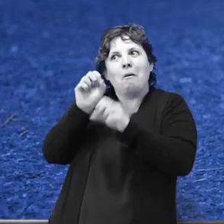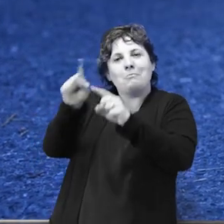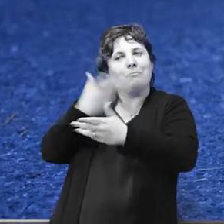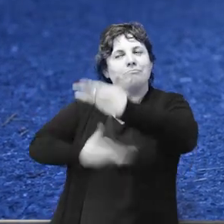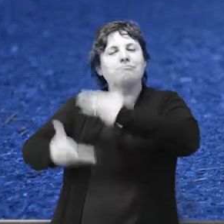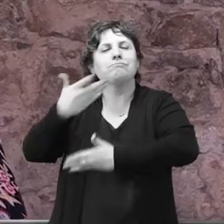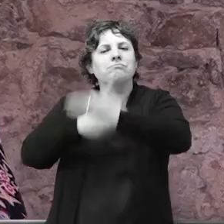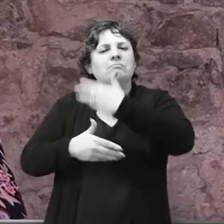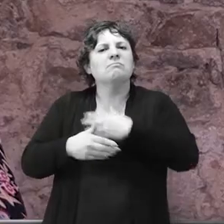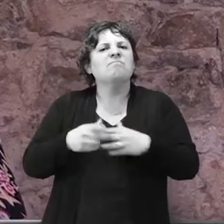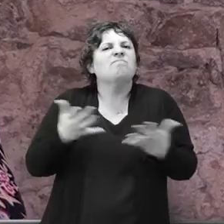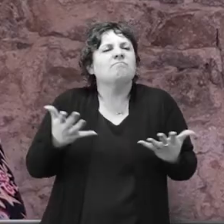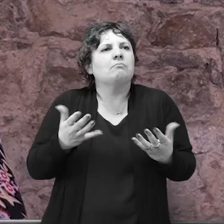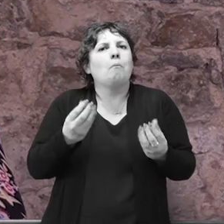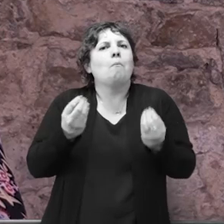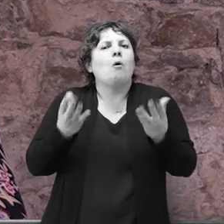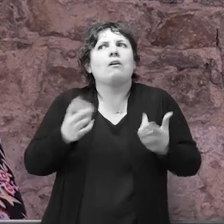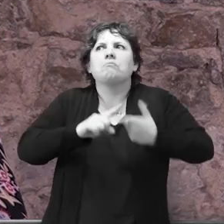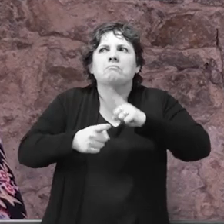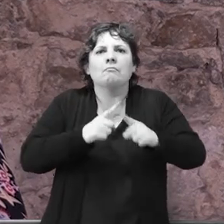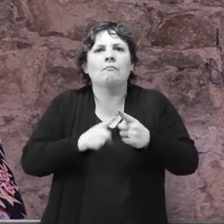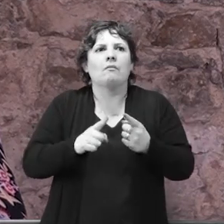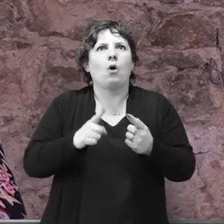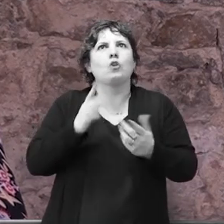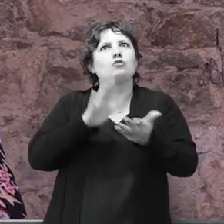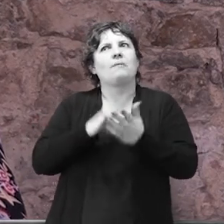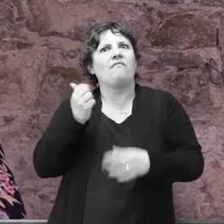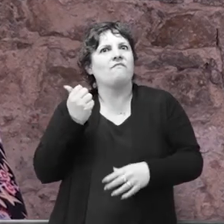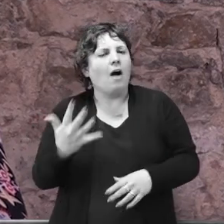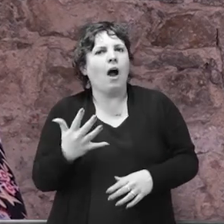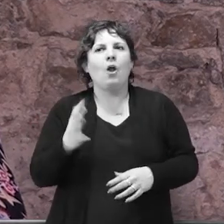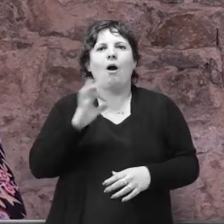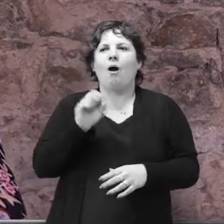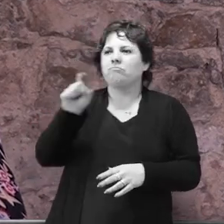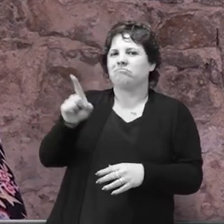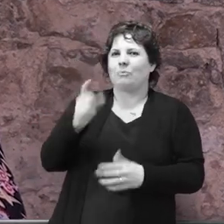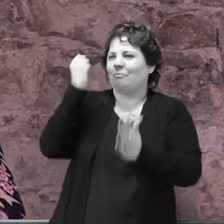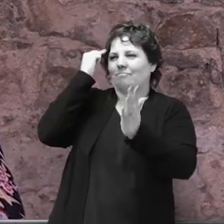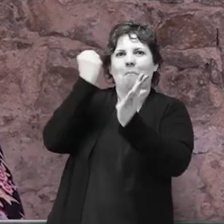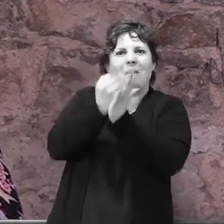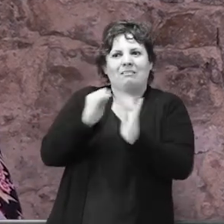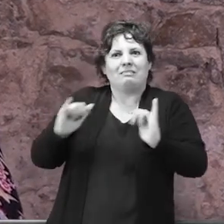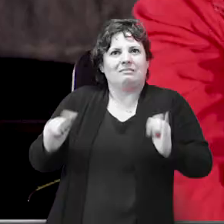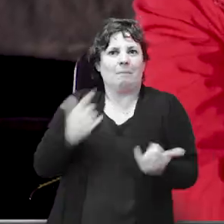Qué tiene que ver esto con los valores o con el estigma que se plantea Socialmente podemos decir que es esperable que se les atribuya estos peligros o estos estigmas. Qué tiene que ver esto con los valores o con el estigma que se plantea